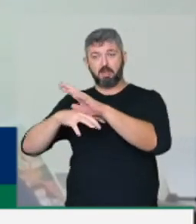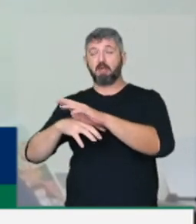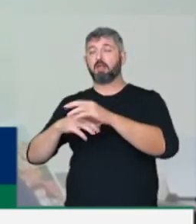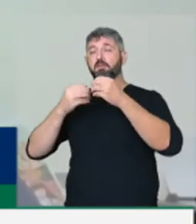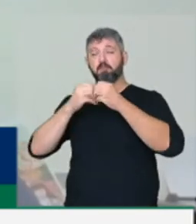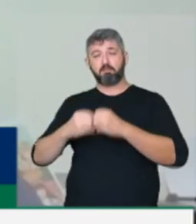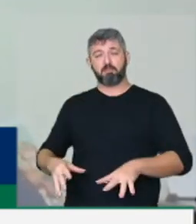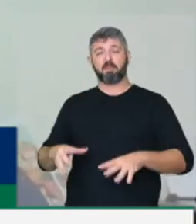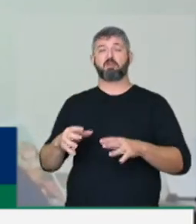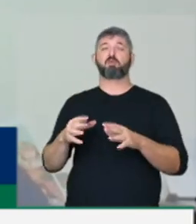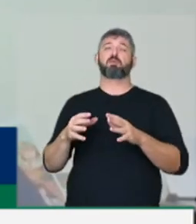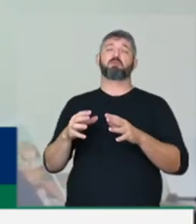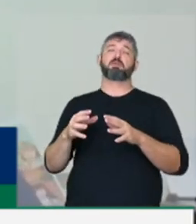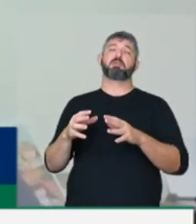POVOS INDÍGENAS. DEVERIAM SER RECONHECIDOS PELAS SUAS BOAS